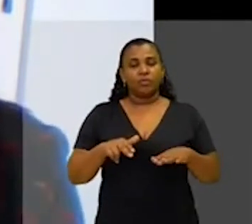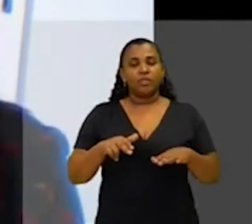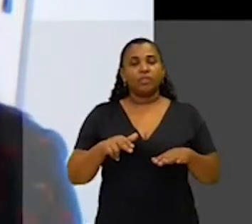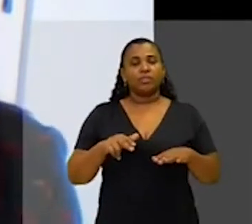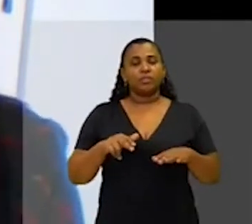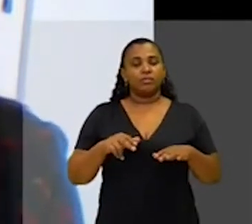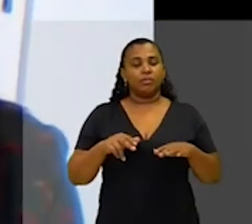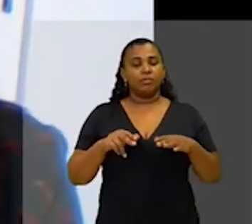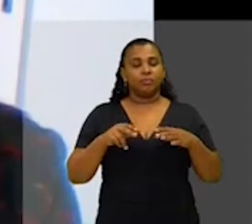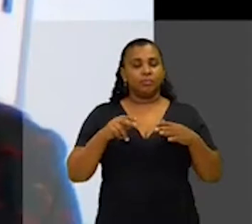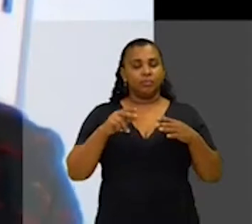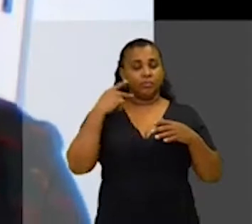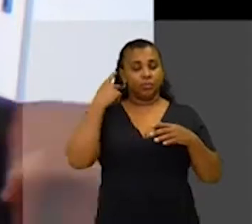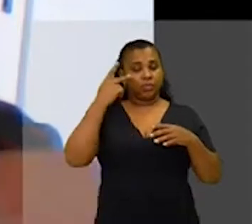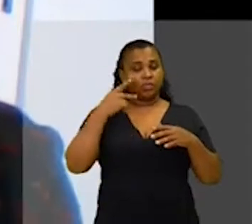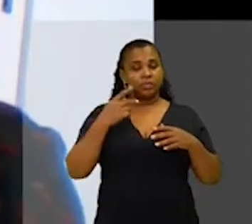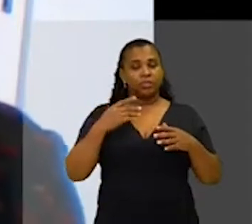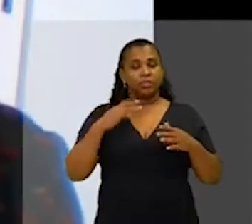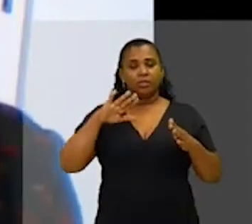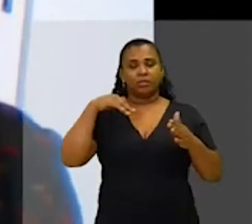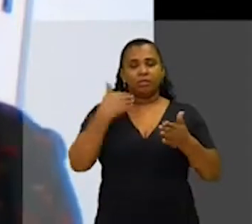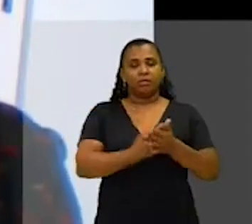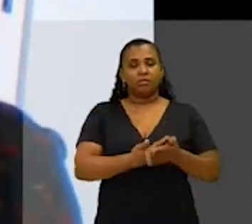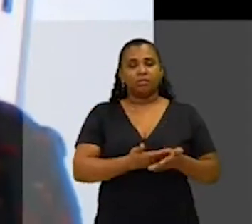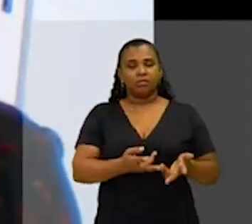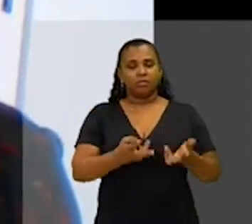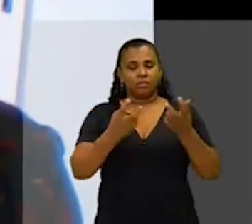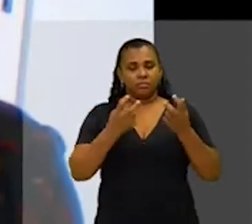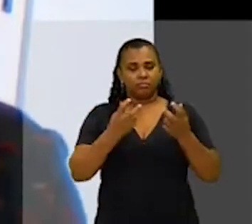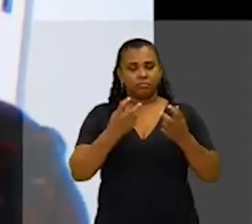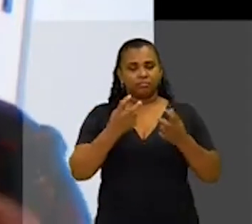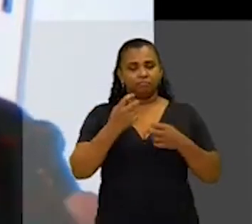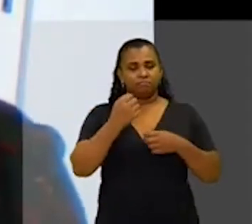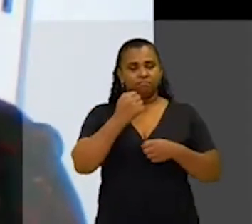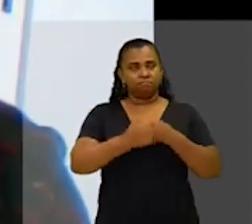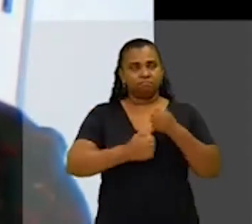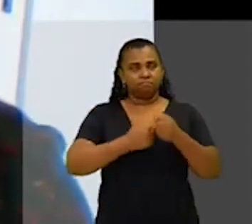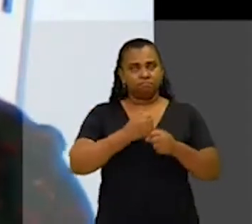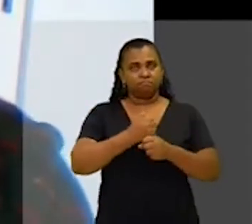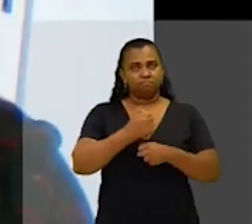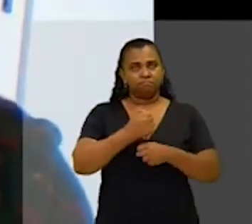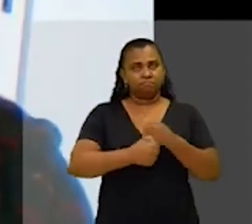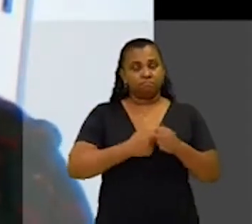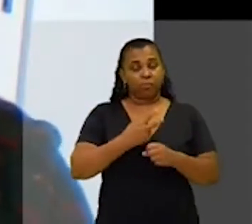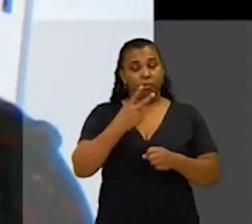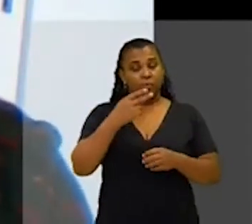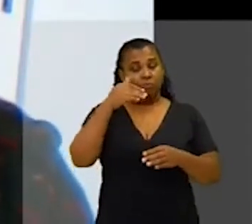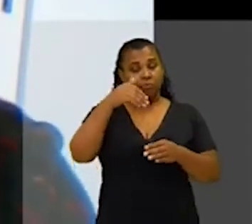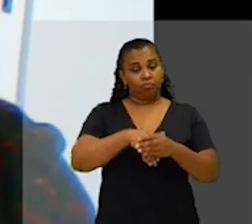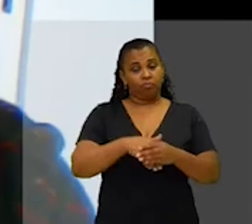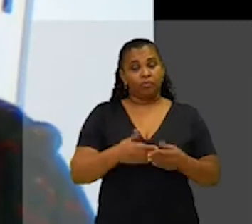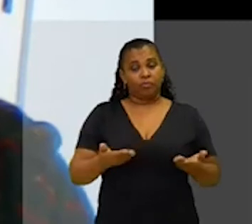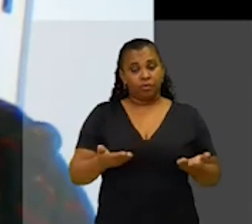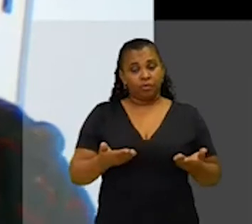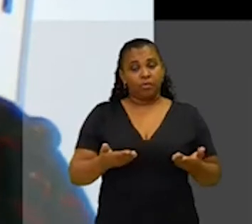a gente tem observado até o momento é parecido eleitorais na voz inclusive da da conectada Carol